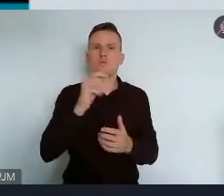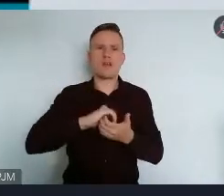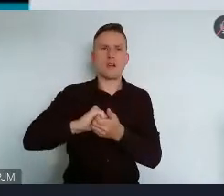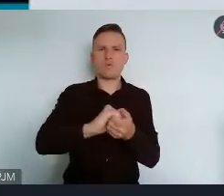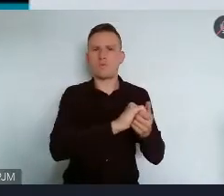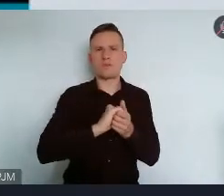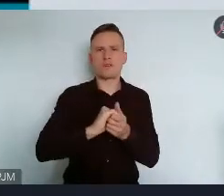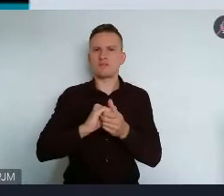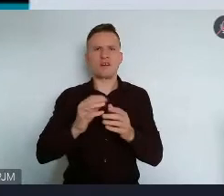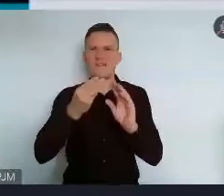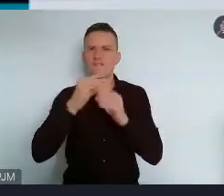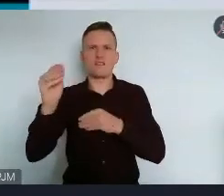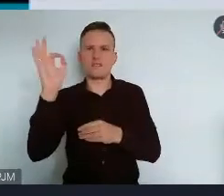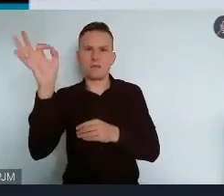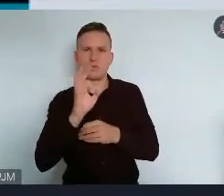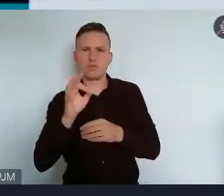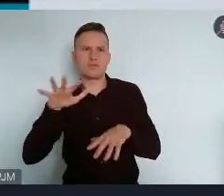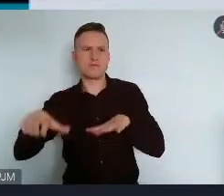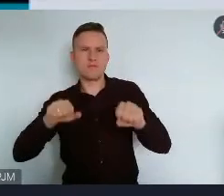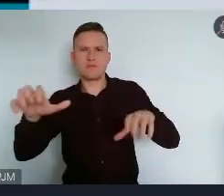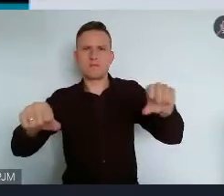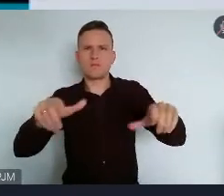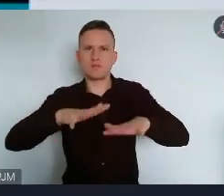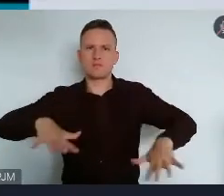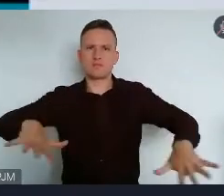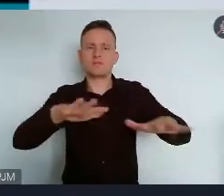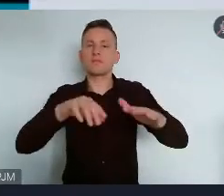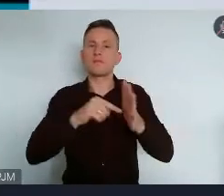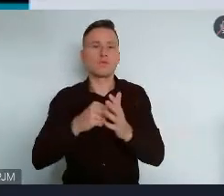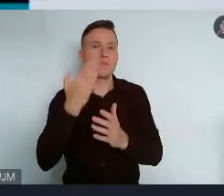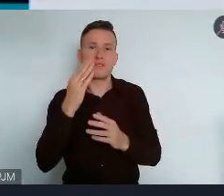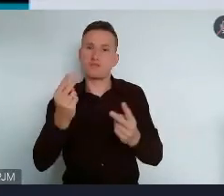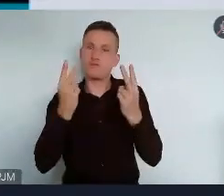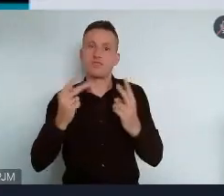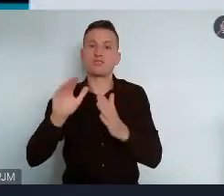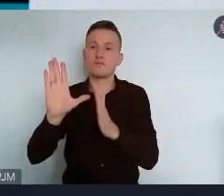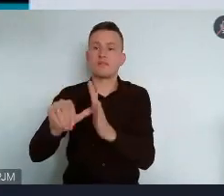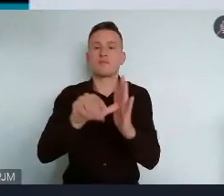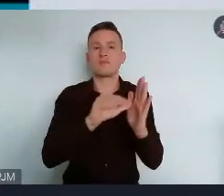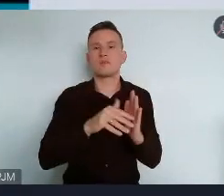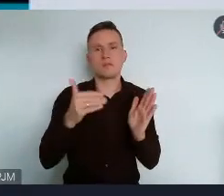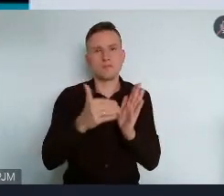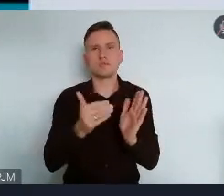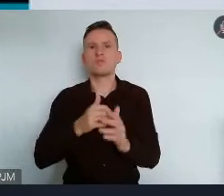przeniesienie założeń Europejskiego Zielnego Ładu właśnie na poziom lokalny.